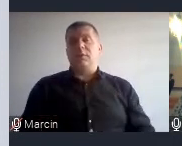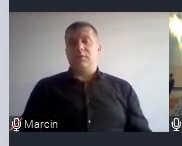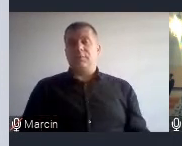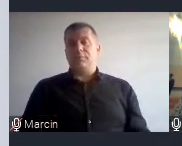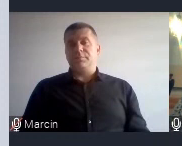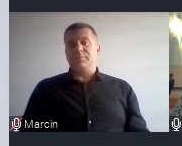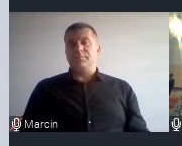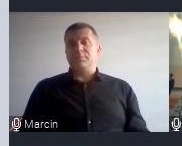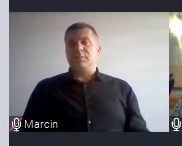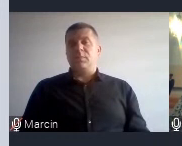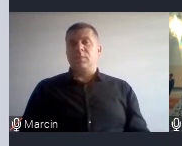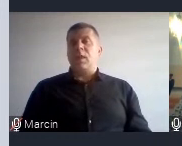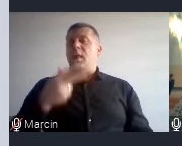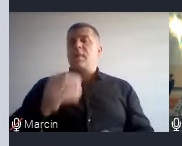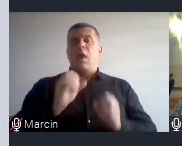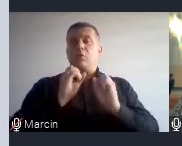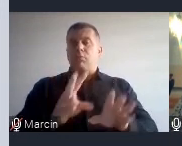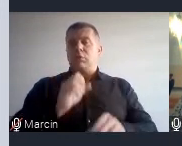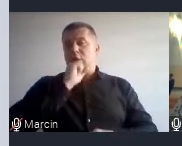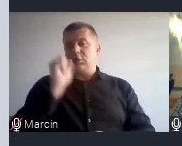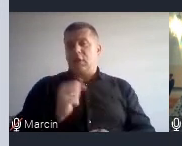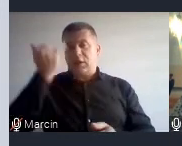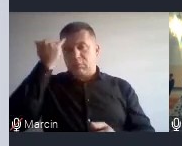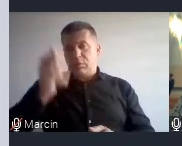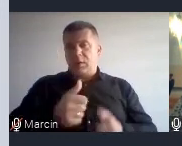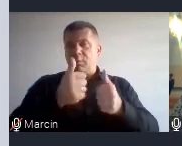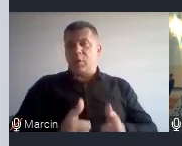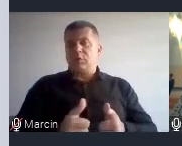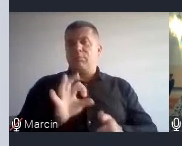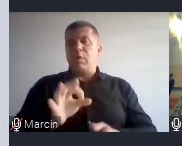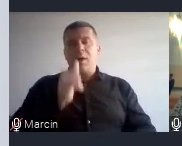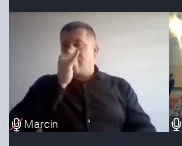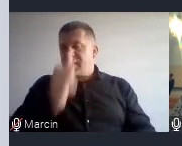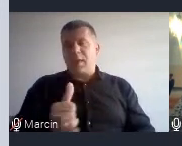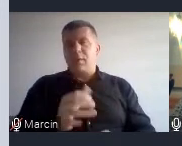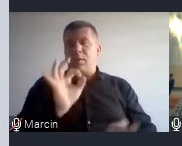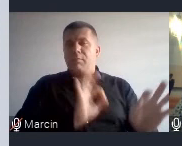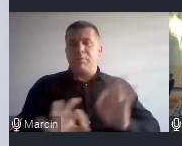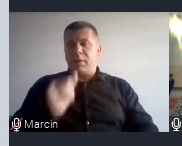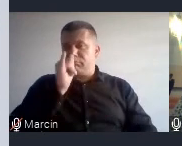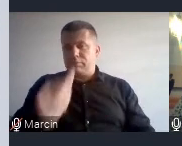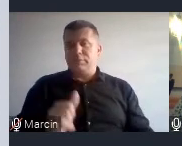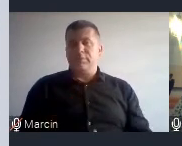W związku z tym nie dopuszcza się żadnych błędów w postępowaniu, bo nie da się ich już odwrócić.